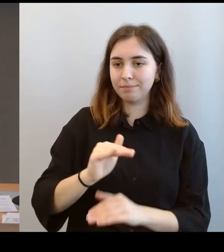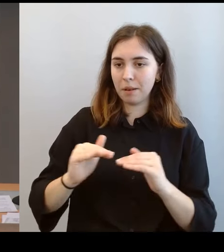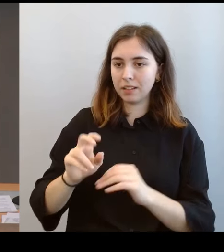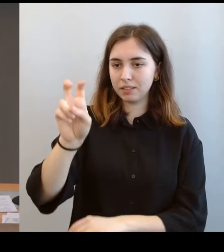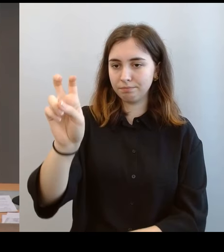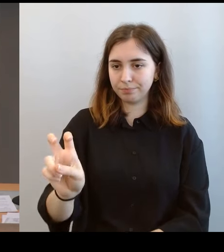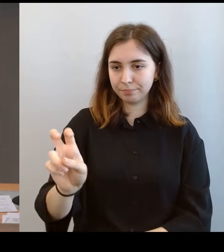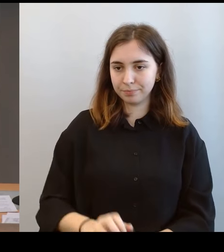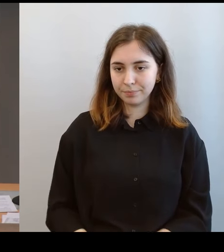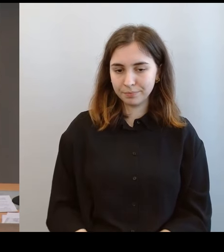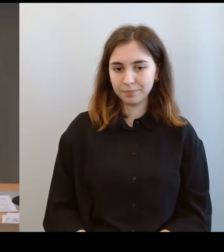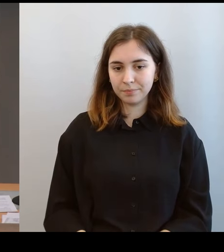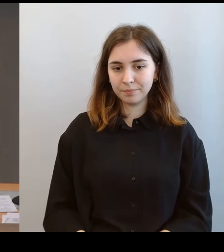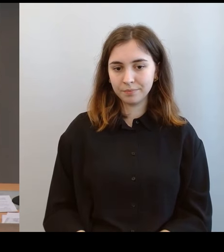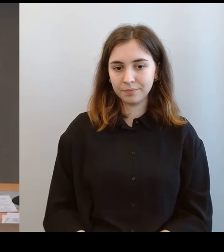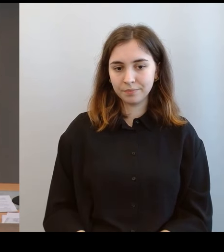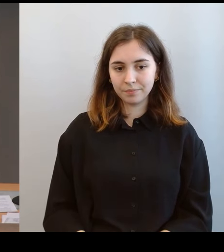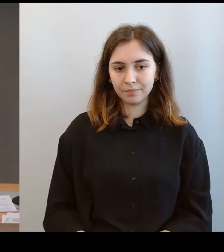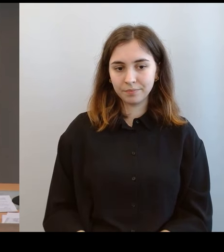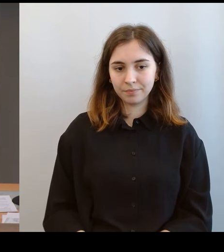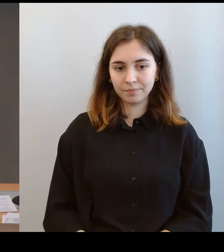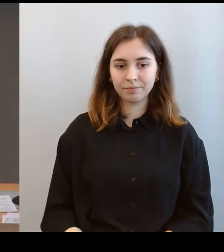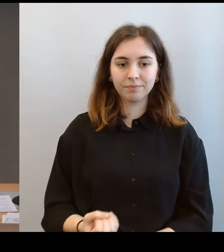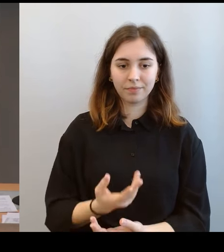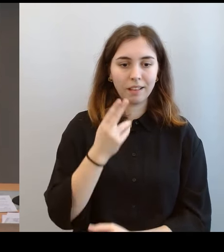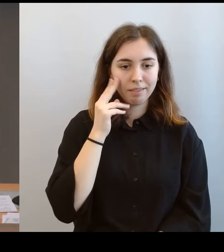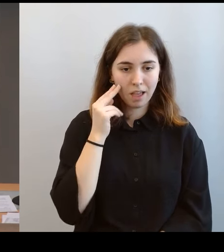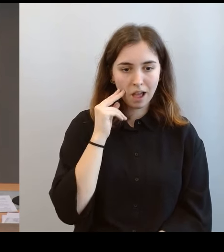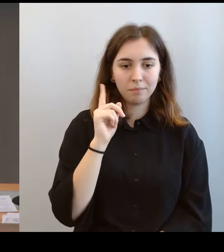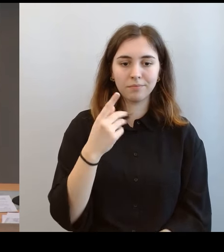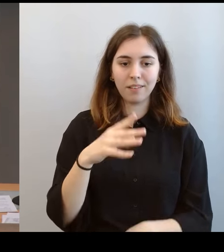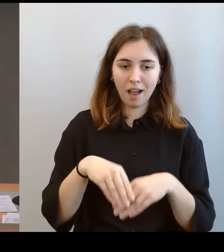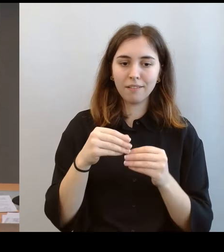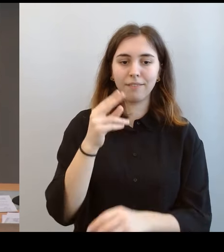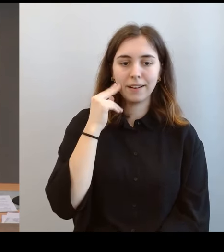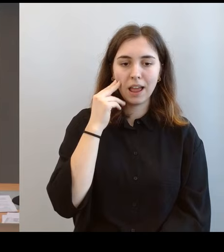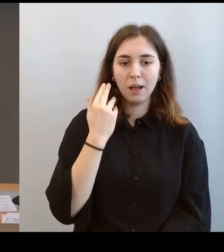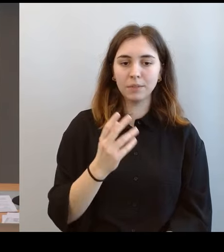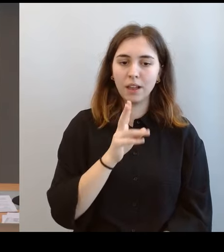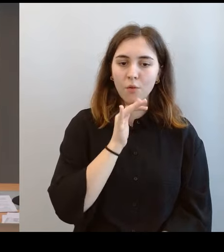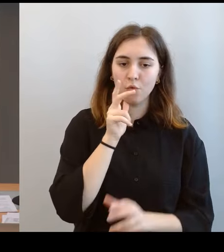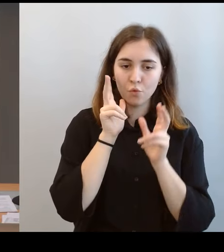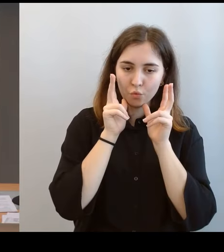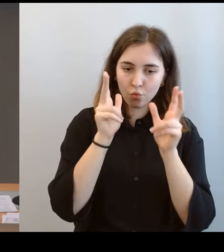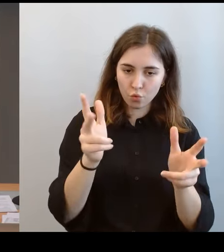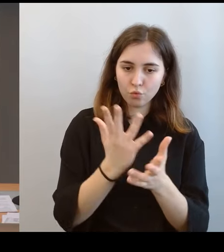Mit dem Namen Namensaufruf anschließend zu beginnen und die Stimmzettel dann auszugeben.